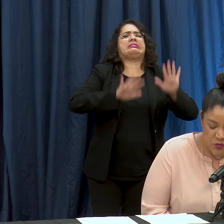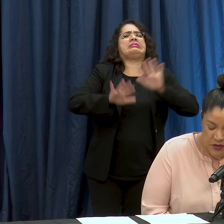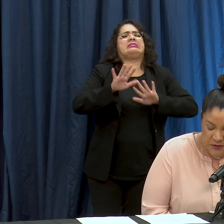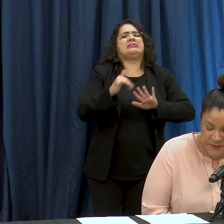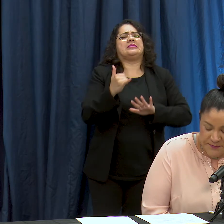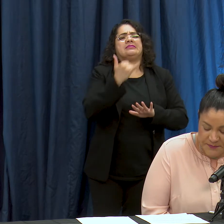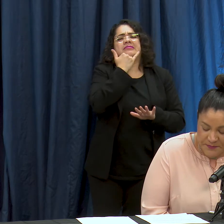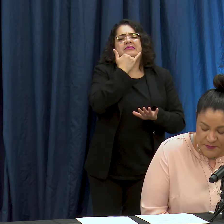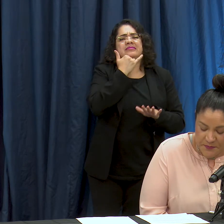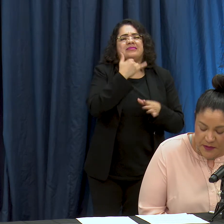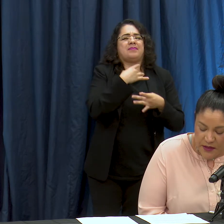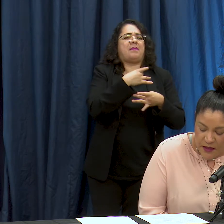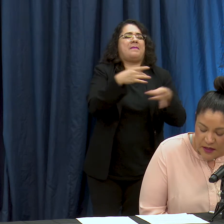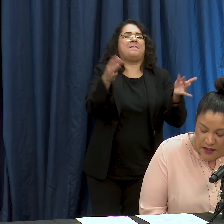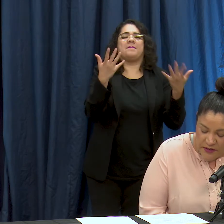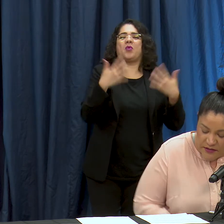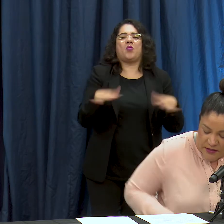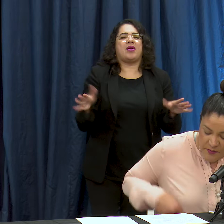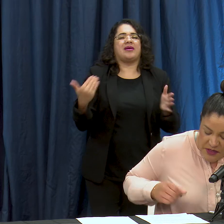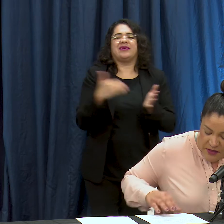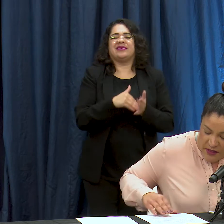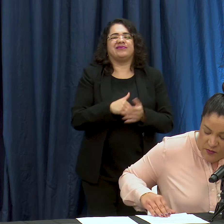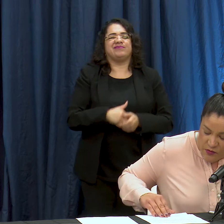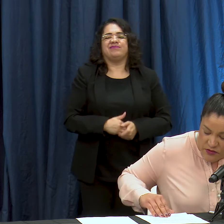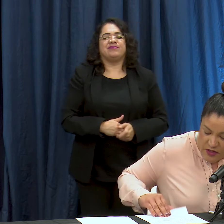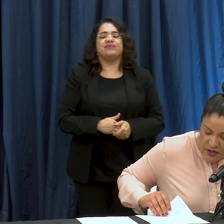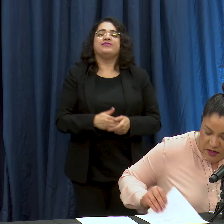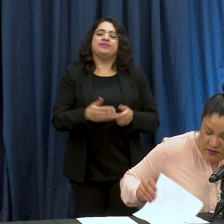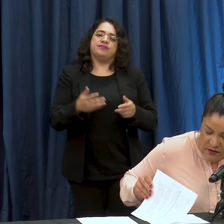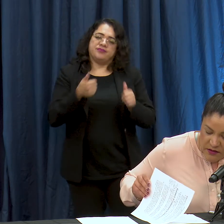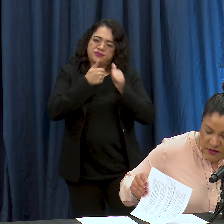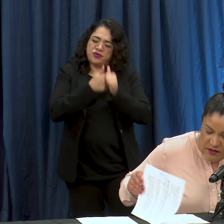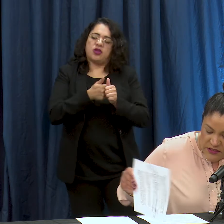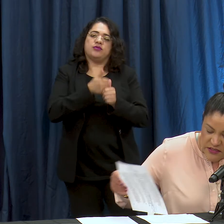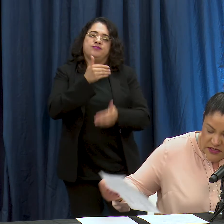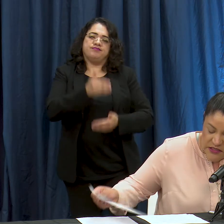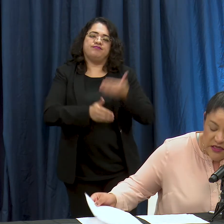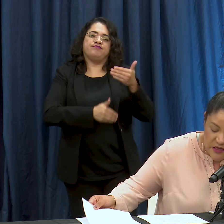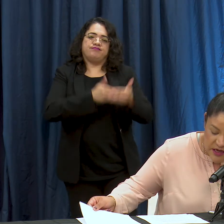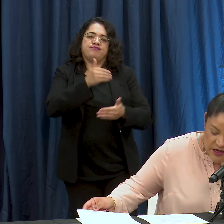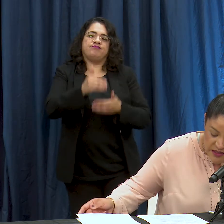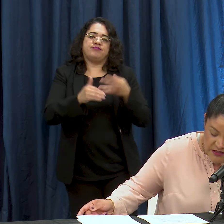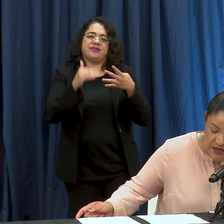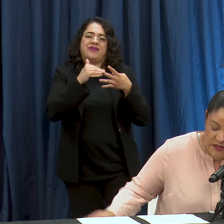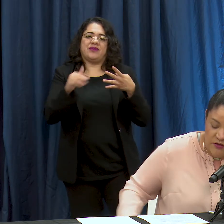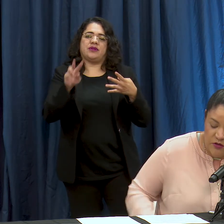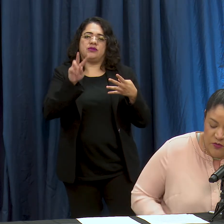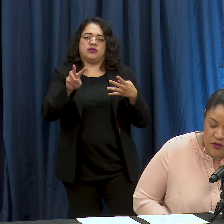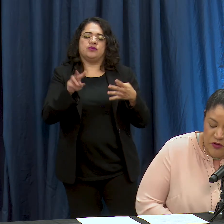momento este también queremos decirles y agradecer les a todos Porco